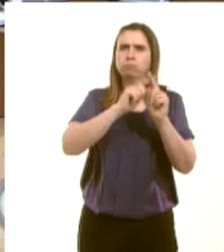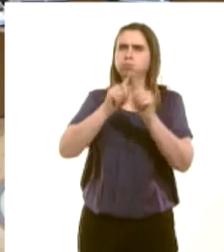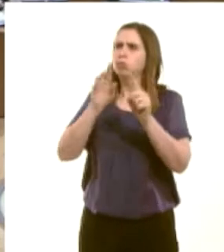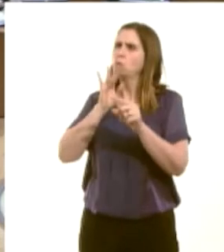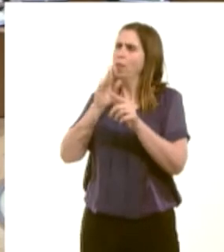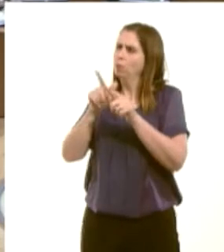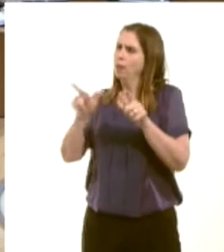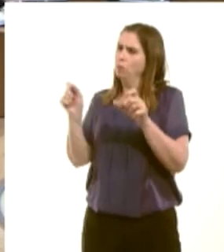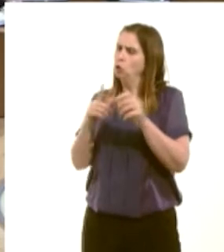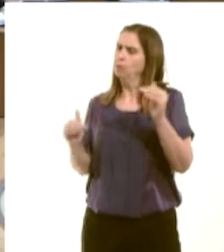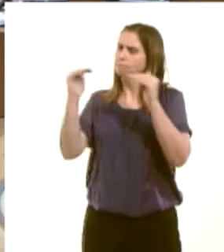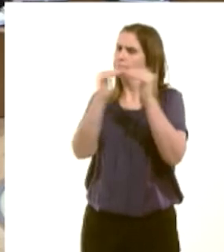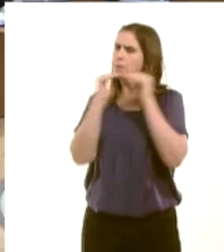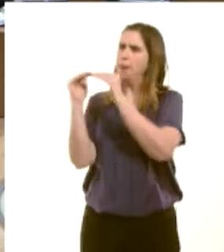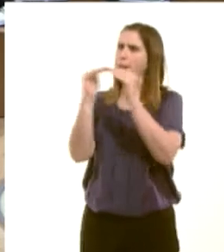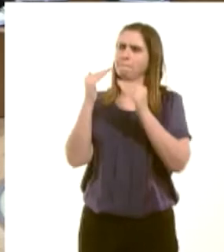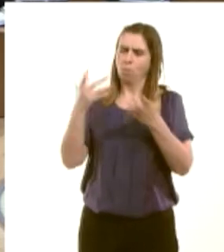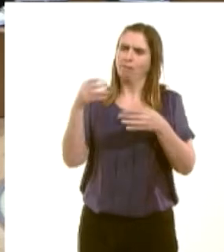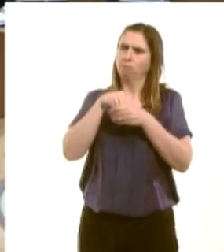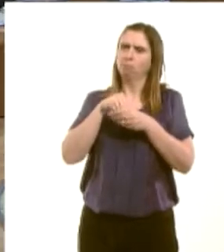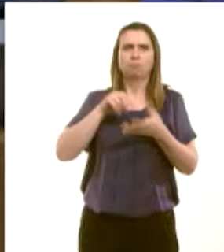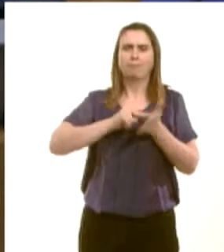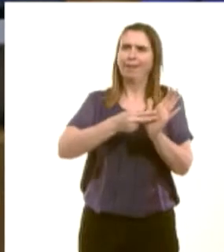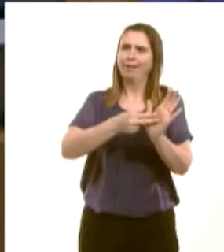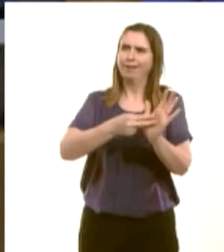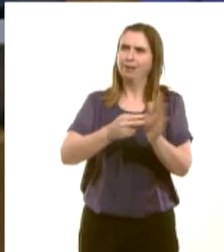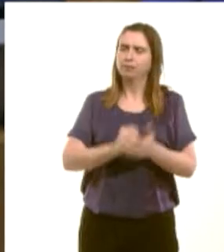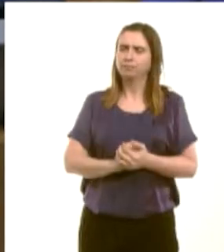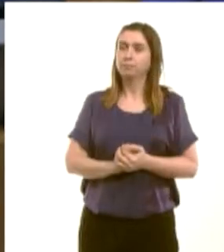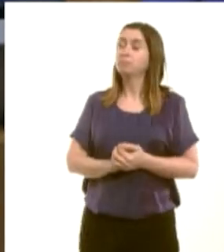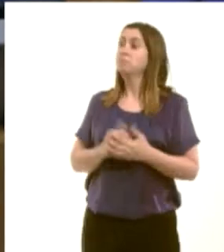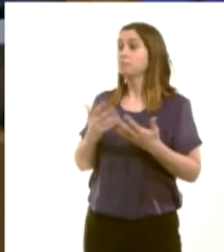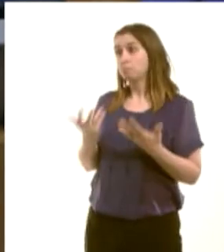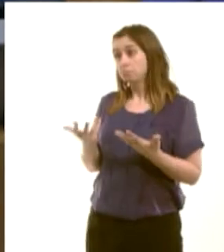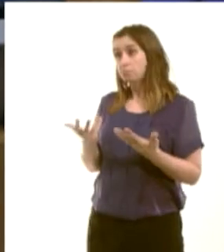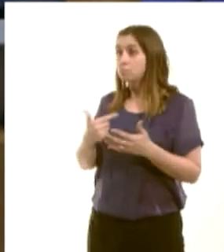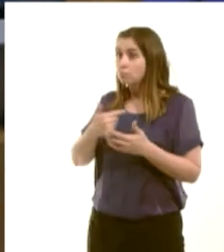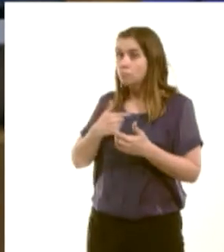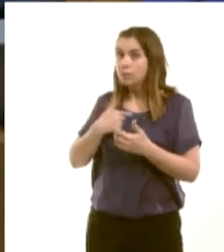Carwyn Jones: Rym niín agored i unrhyw drafod ynglyn ag ym mha ffordd y gallai hwnnw gael